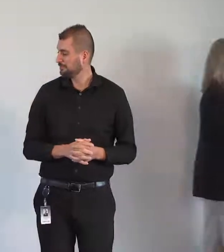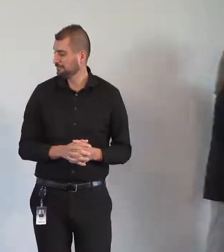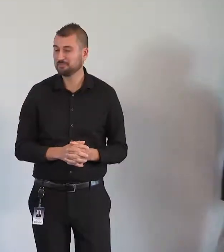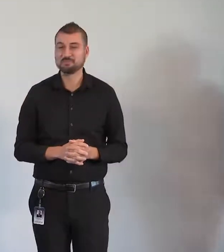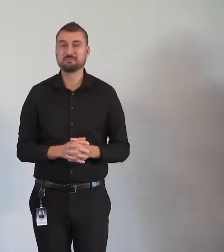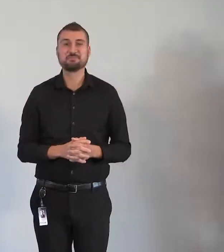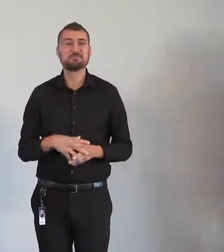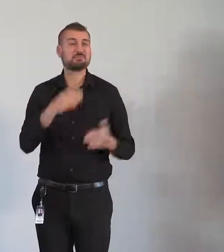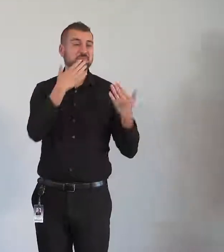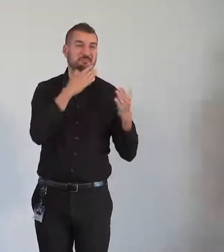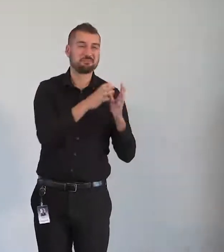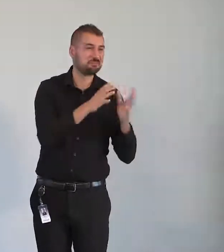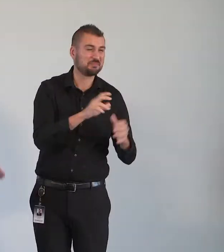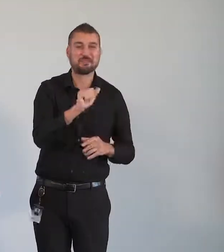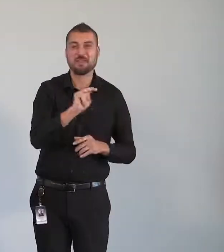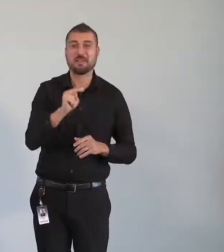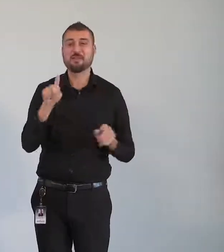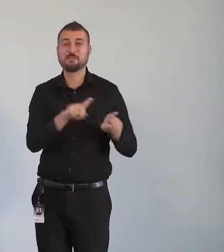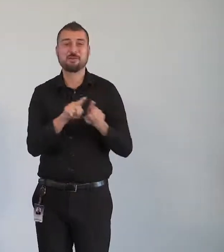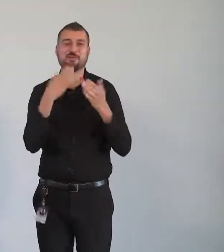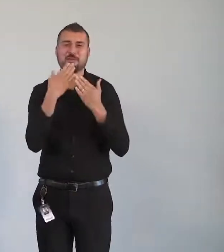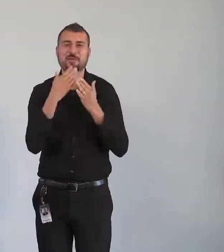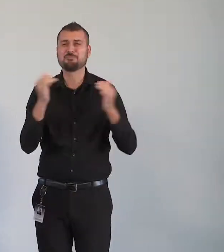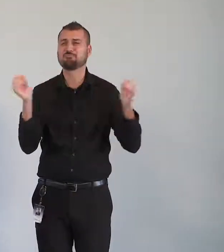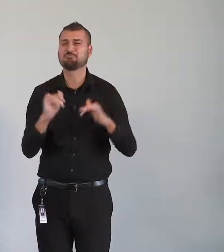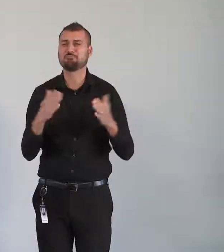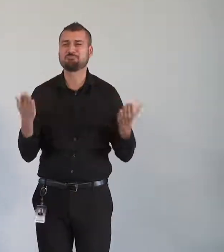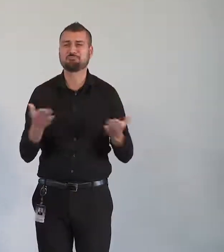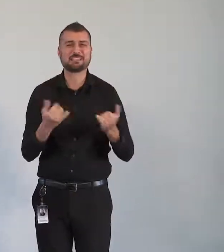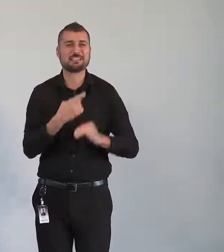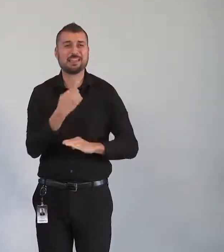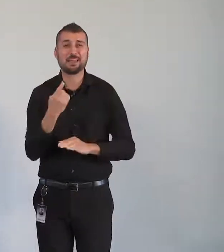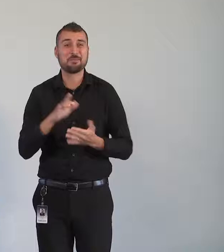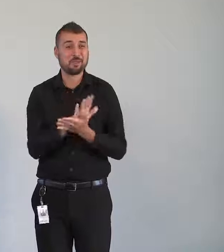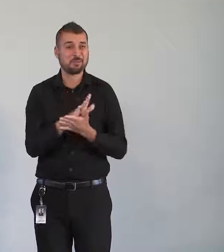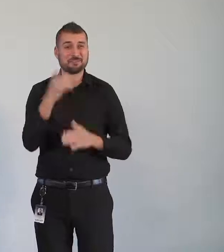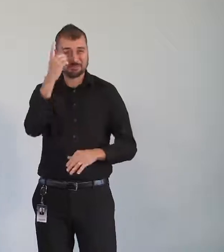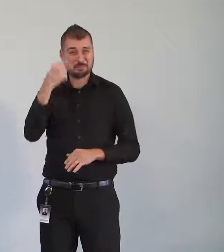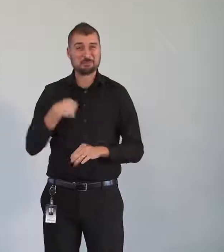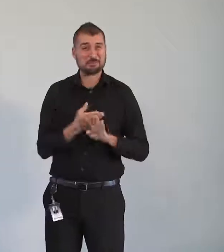, Anne, y gracias a todos por estar aquí hoy, así que los sueños de papel, como mencionamos,